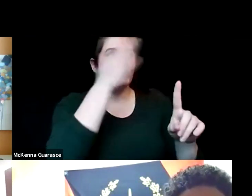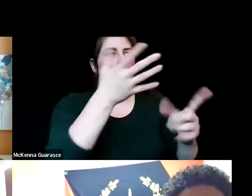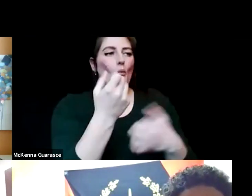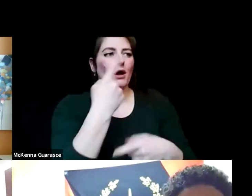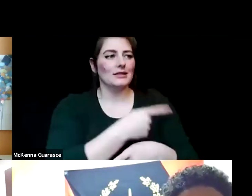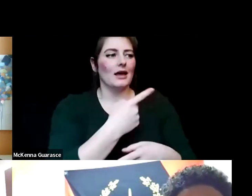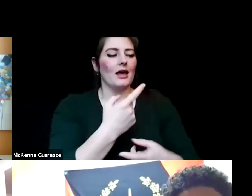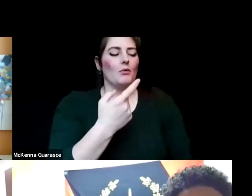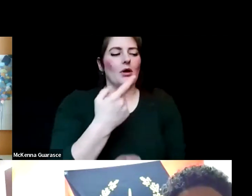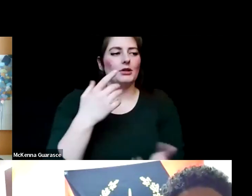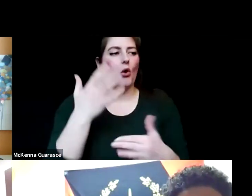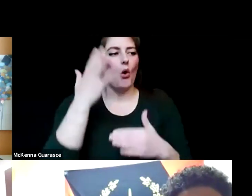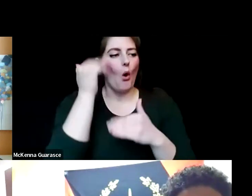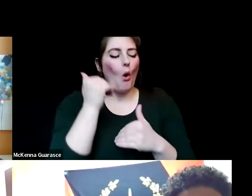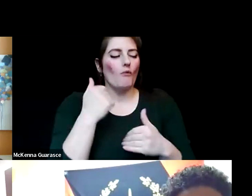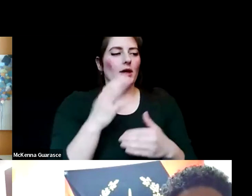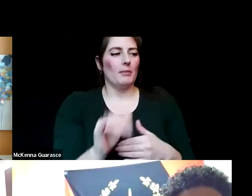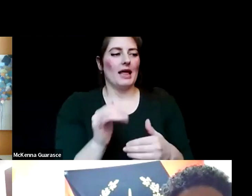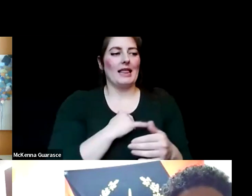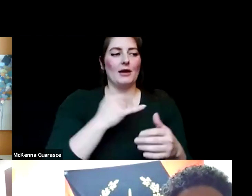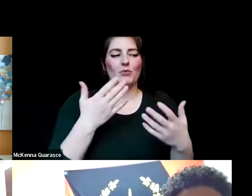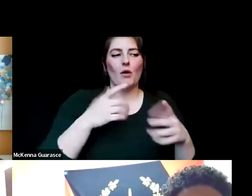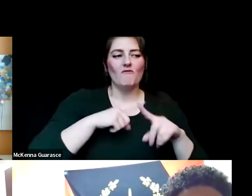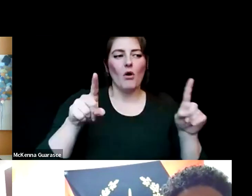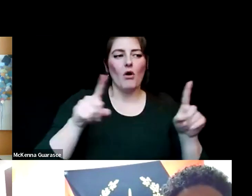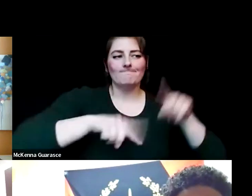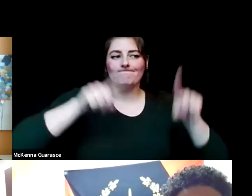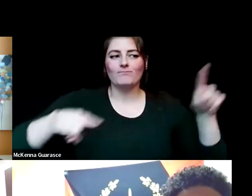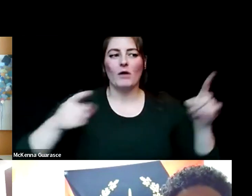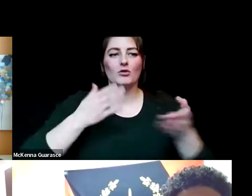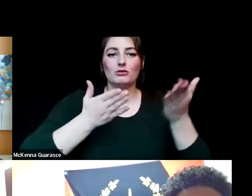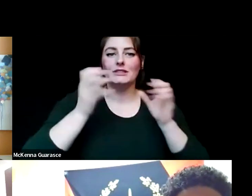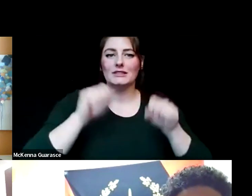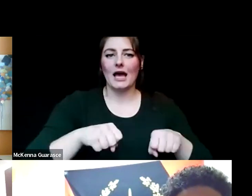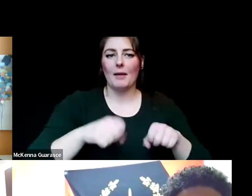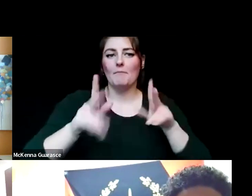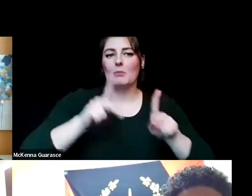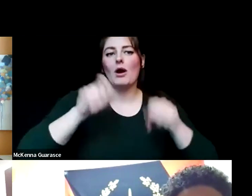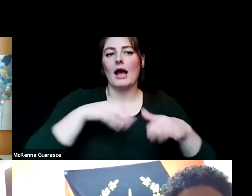donde las personas puedan obtener servicios de espectro completo en el sitio. Pero mientras tanto, ellos tienen su propia habitación